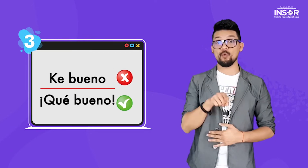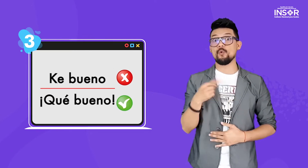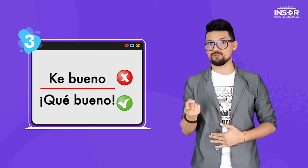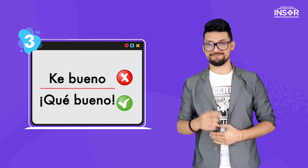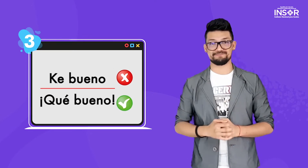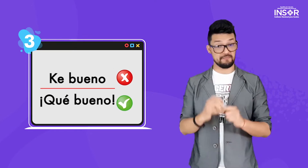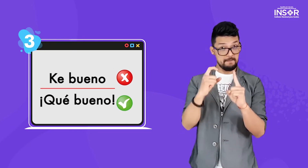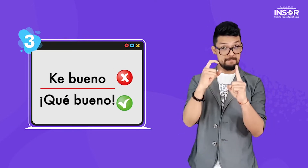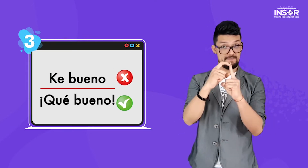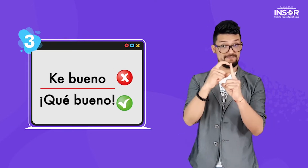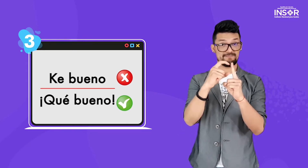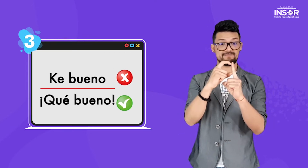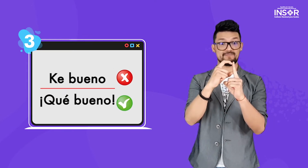Veamos este otro caso: